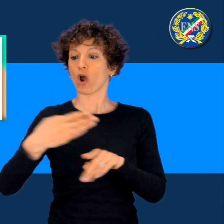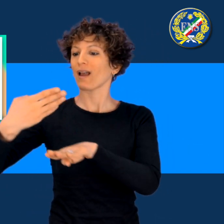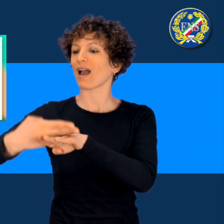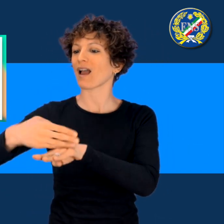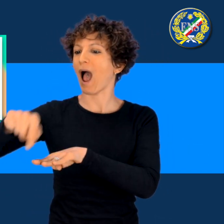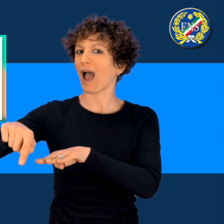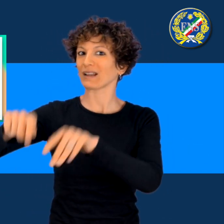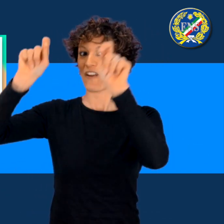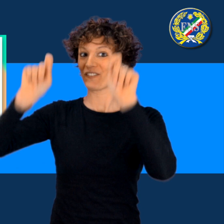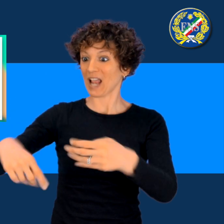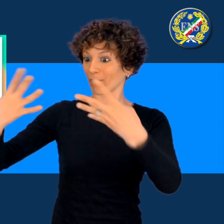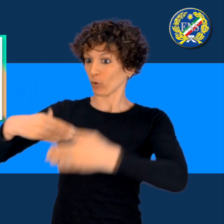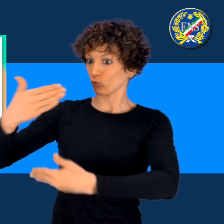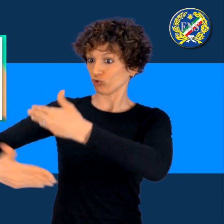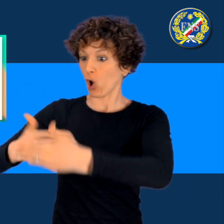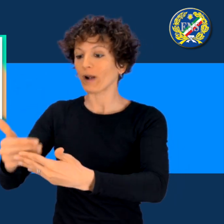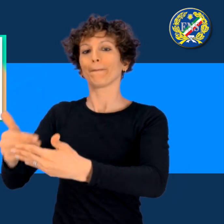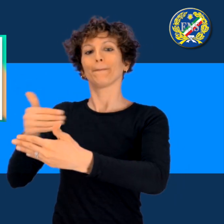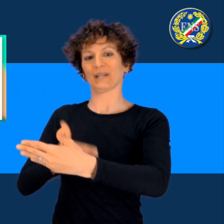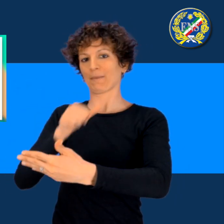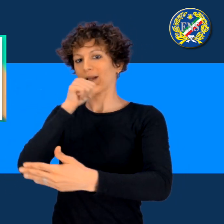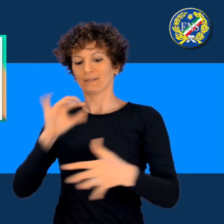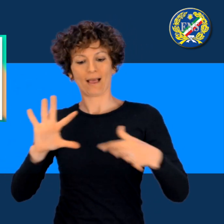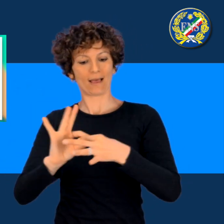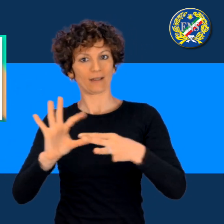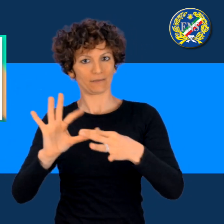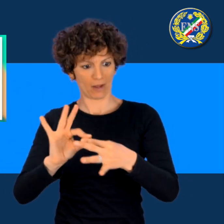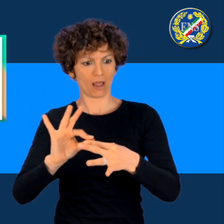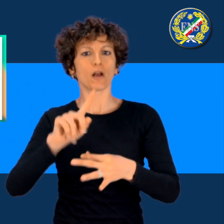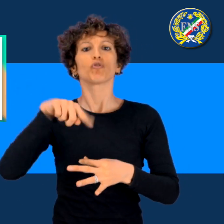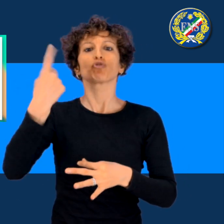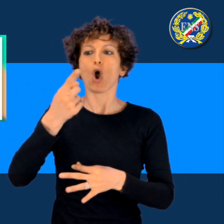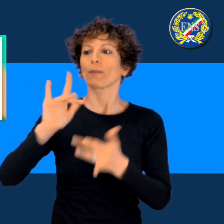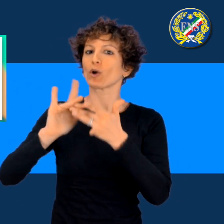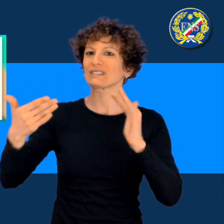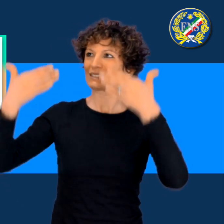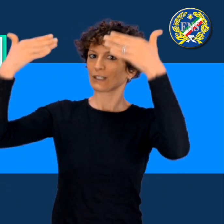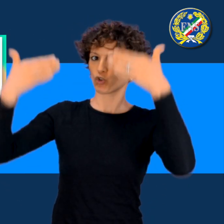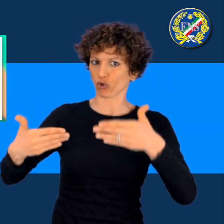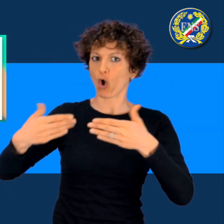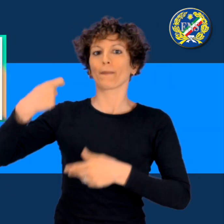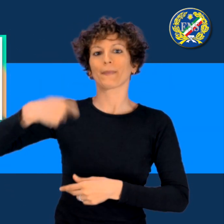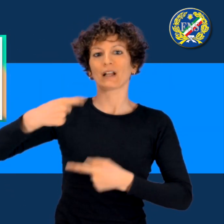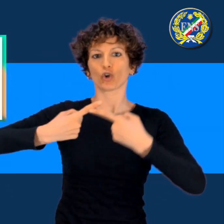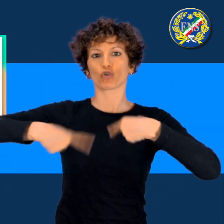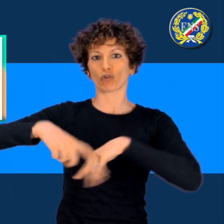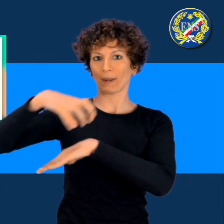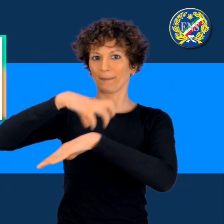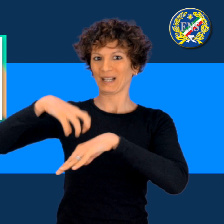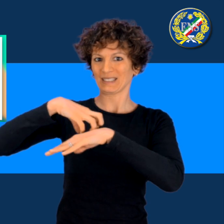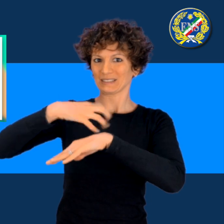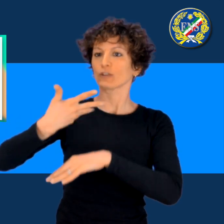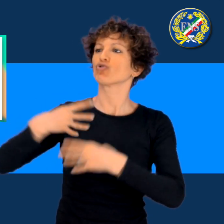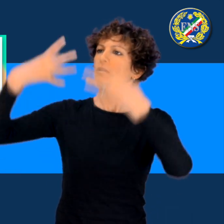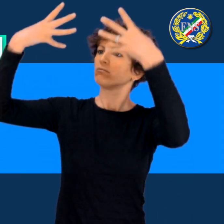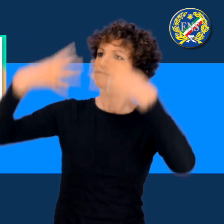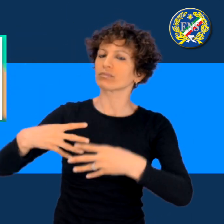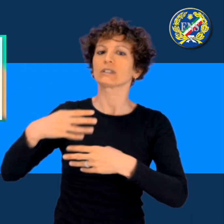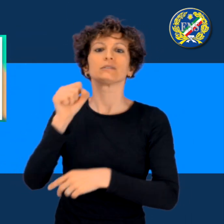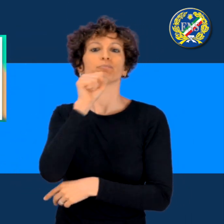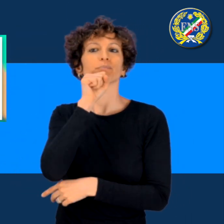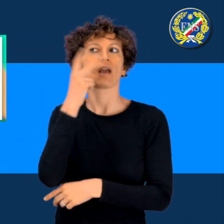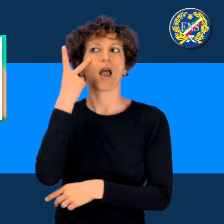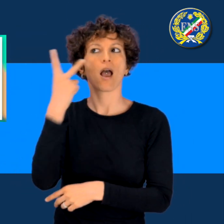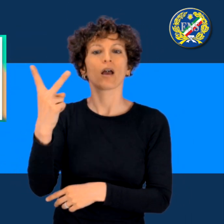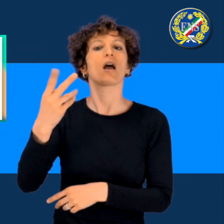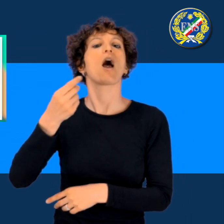verranno istituite prima dell'inizio del funzionamento della carta e pubblicizzate sul sito